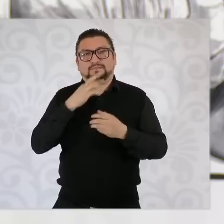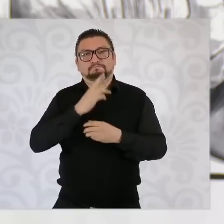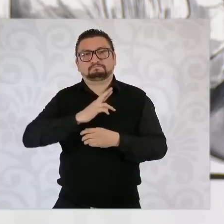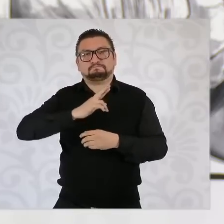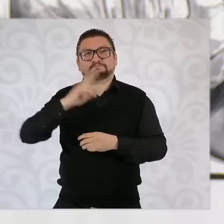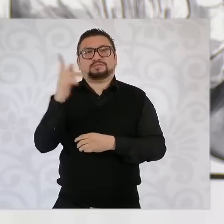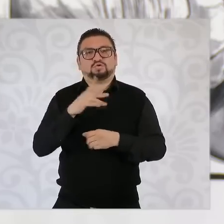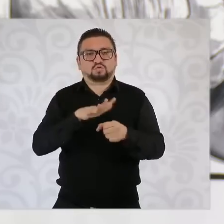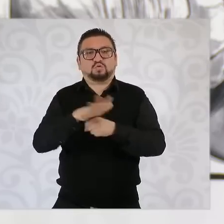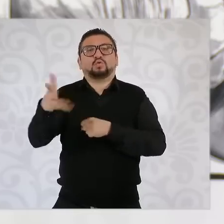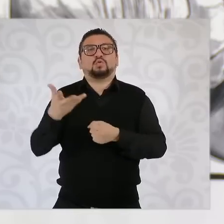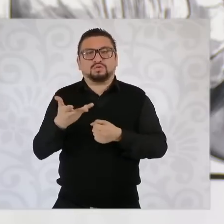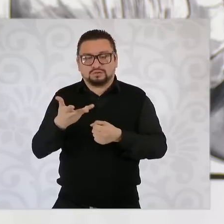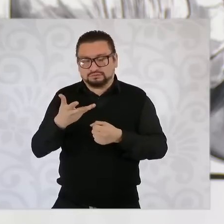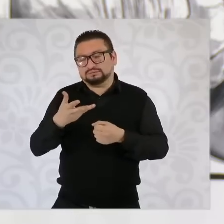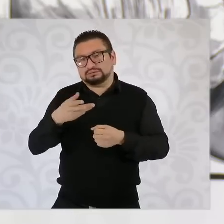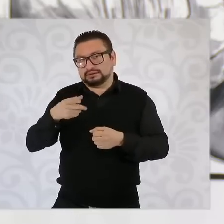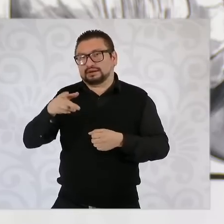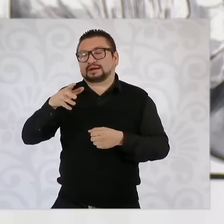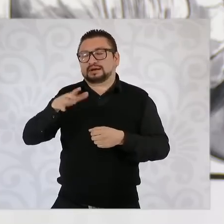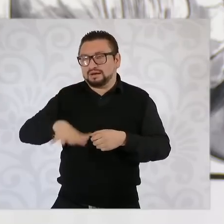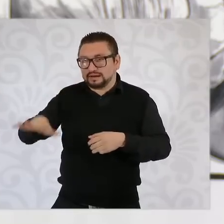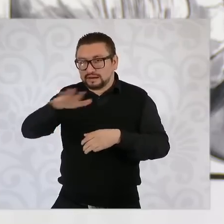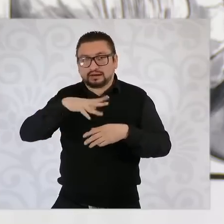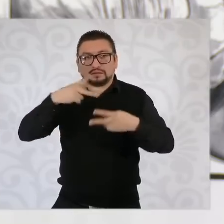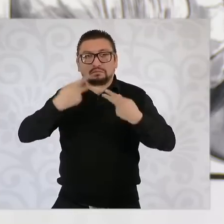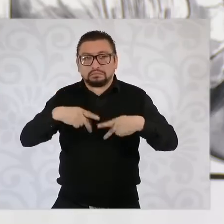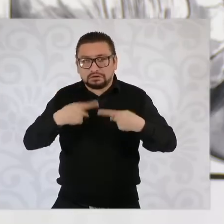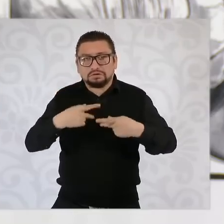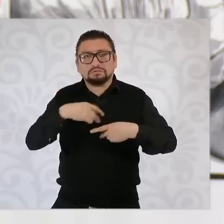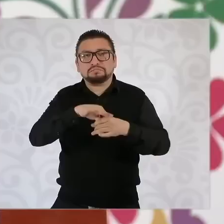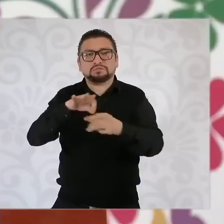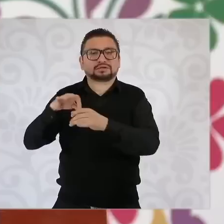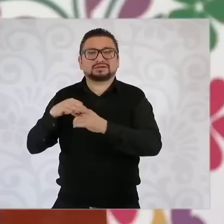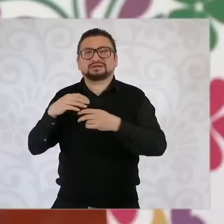pues que haya una representación de las minorías distintas y que sean menos también no se necesitan